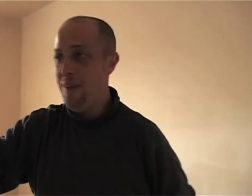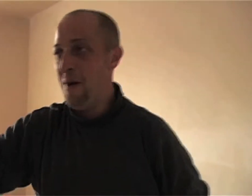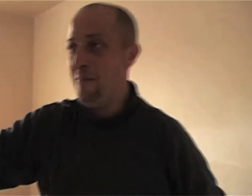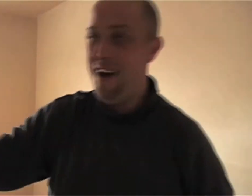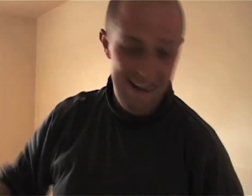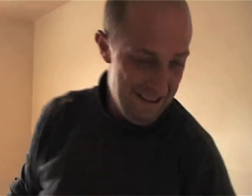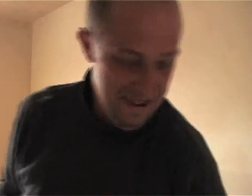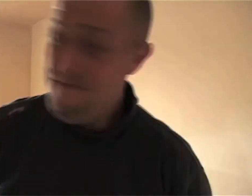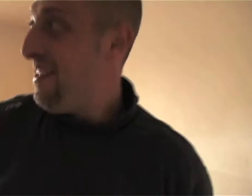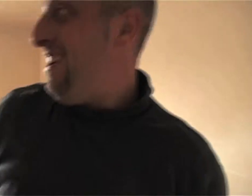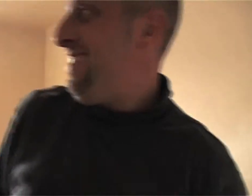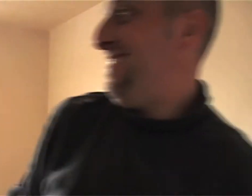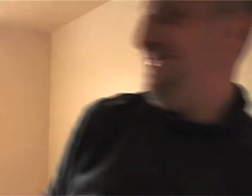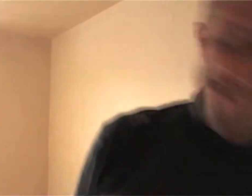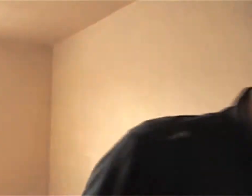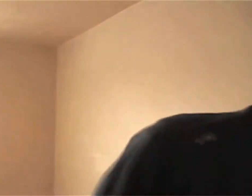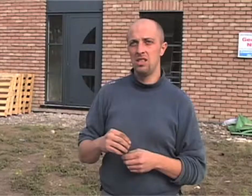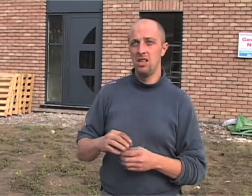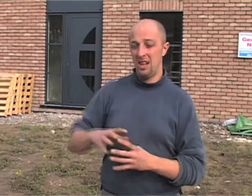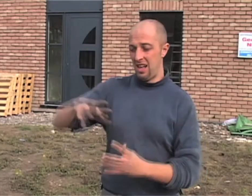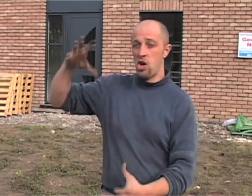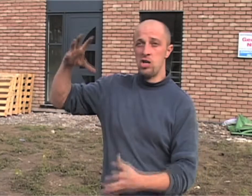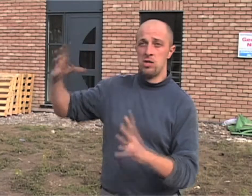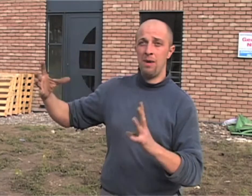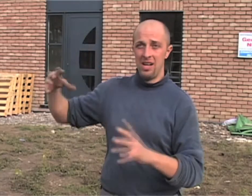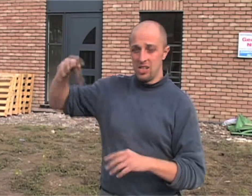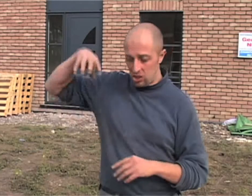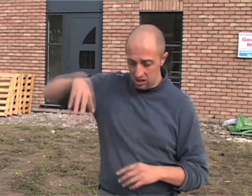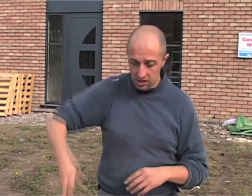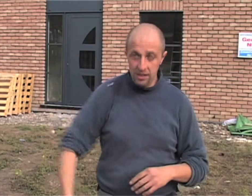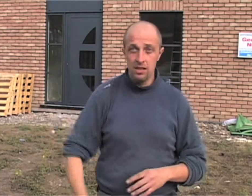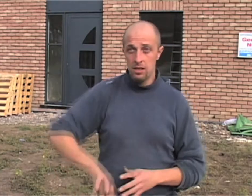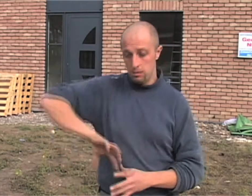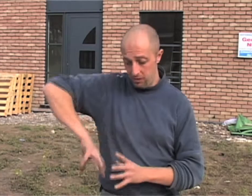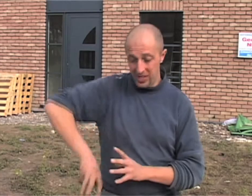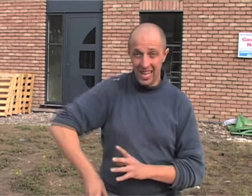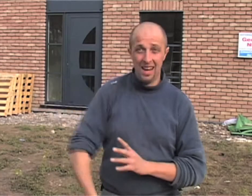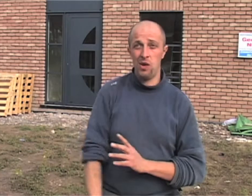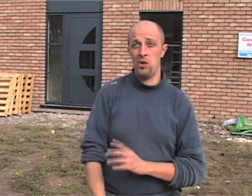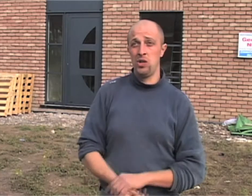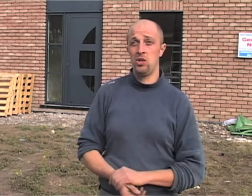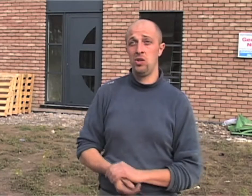"Il n'est pas normal". Je n'entends pas le bruit des machines.